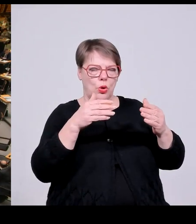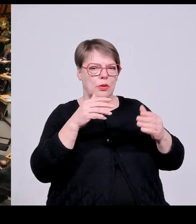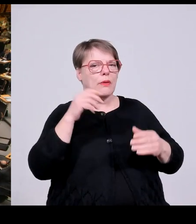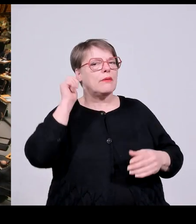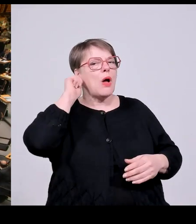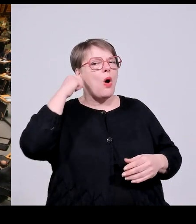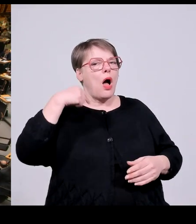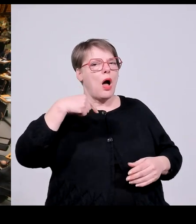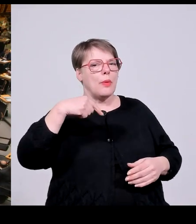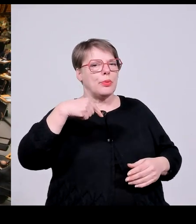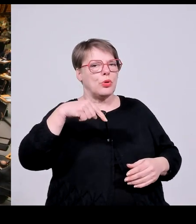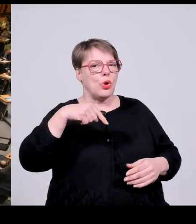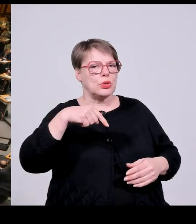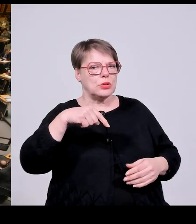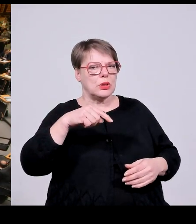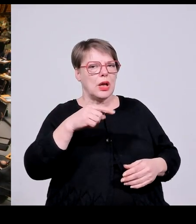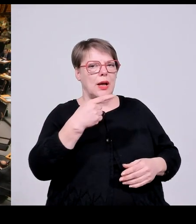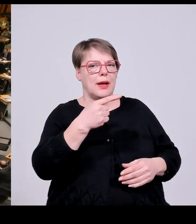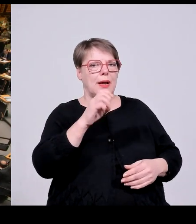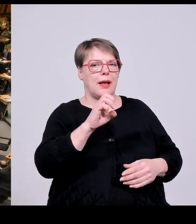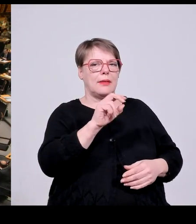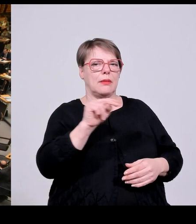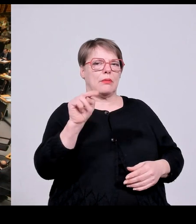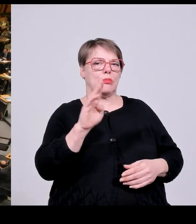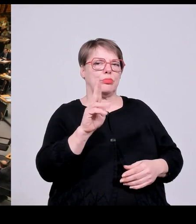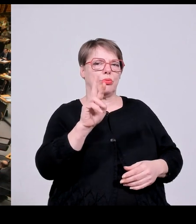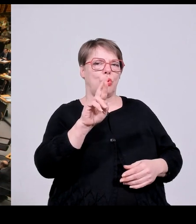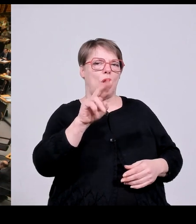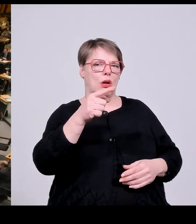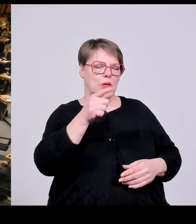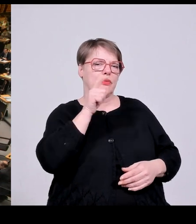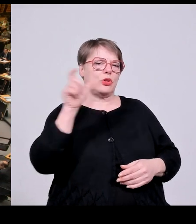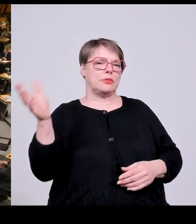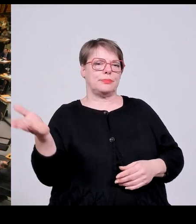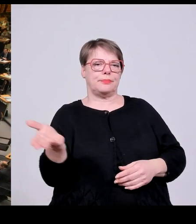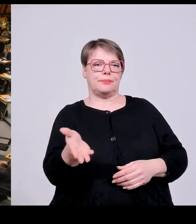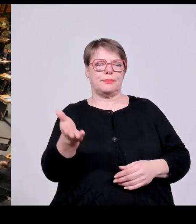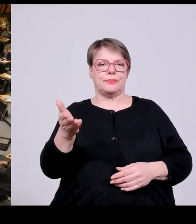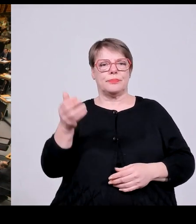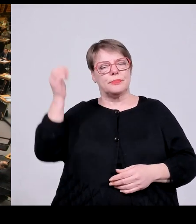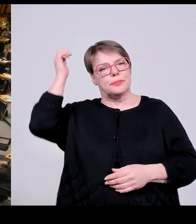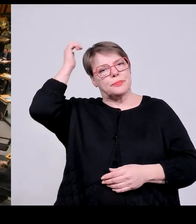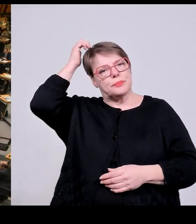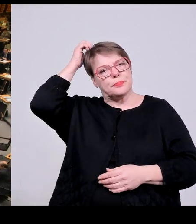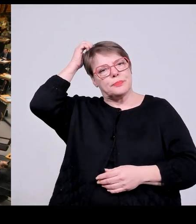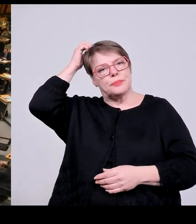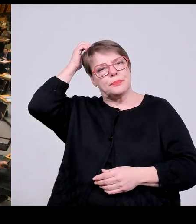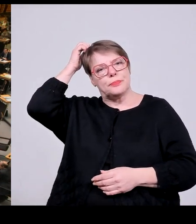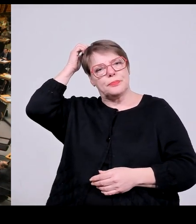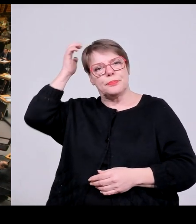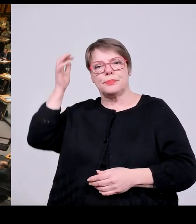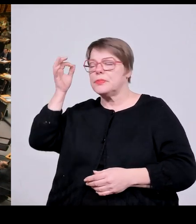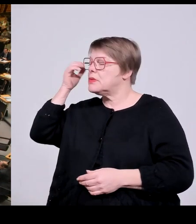Sehr geehrte Kolleginnen und Kollegen! Liebe Berlinerinnen und Berliner. Ich sage sehr klar für Die Linke: